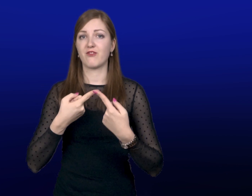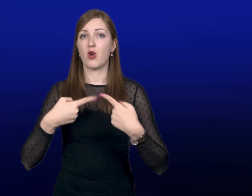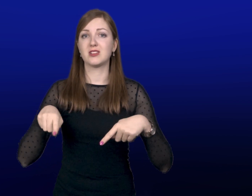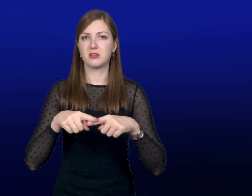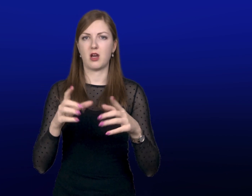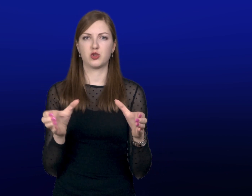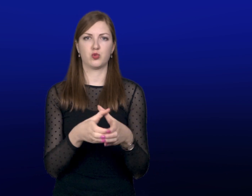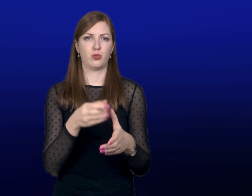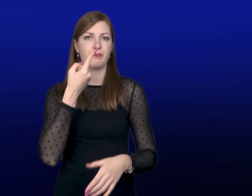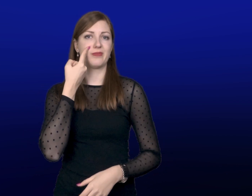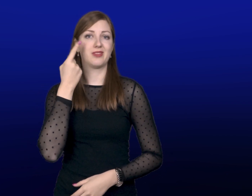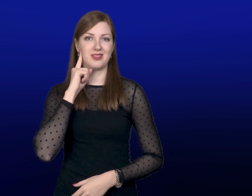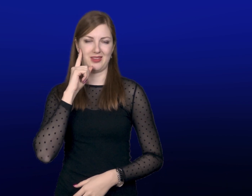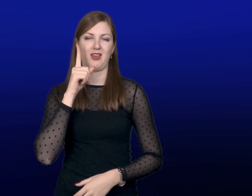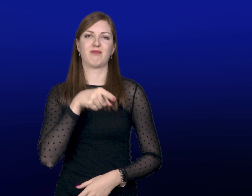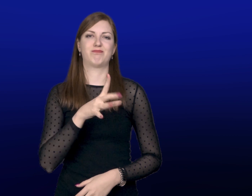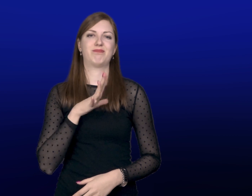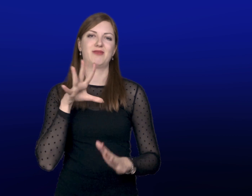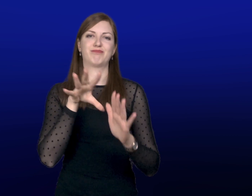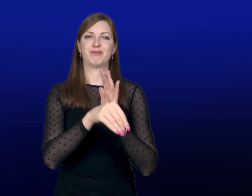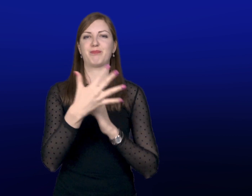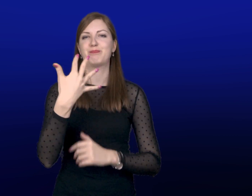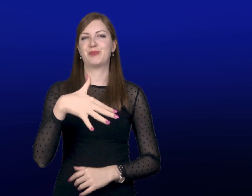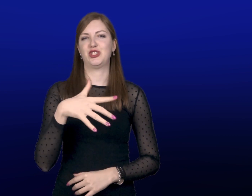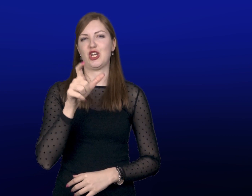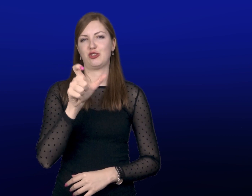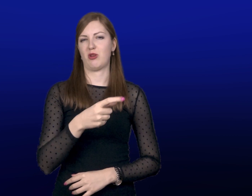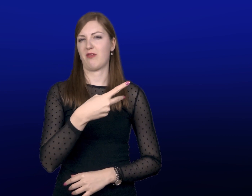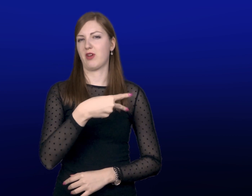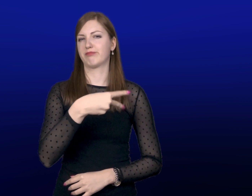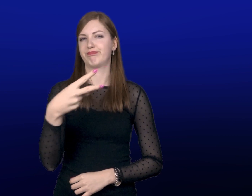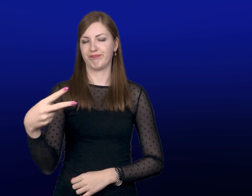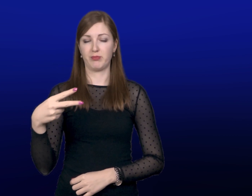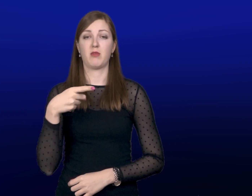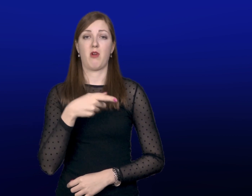в организации группы глухих в количестве свыше 50 человек